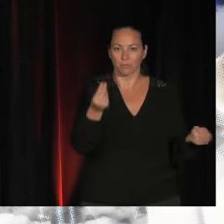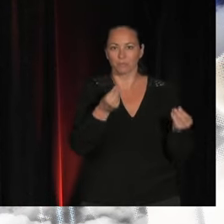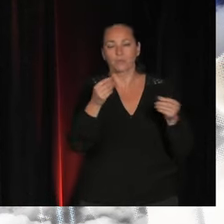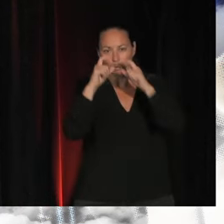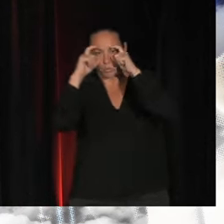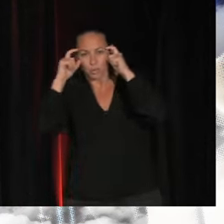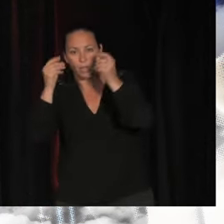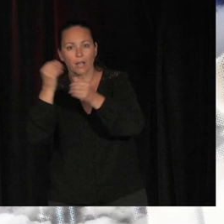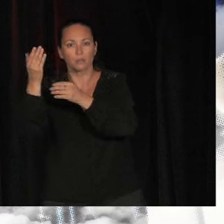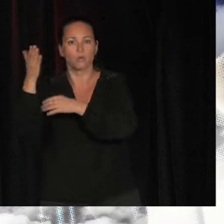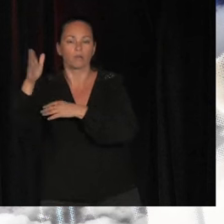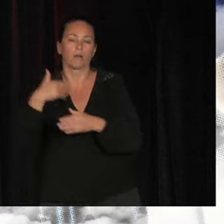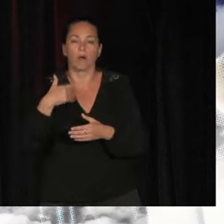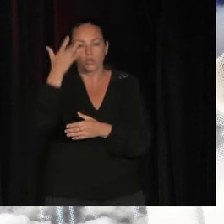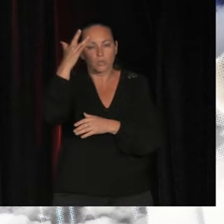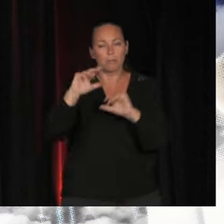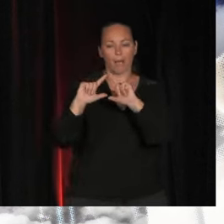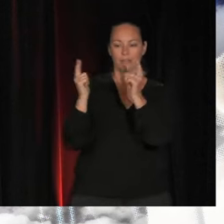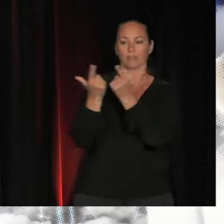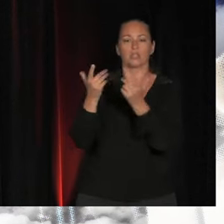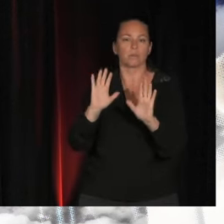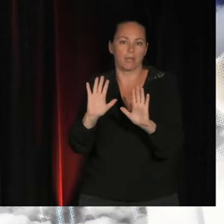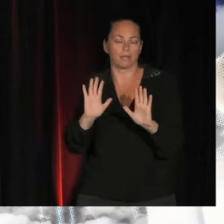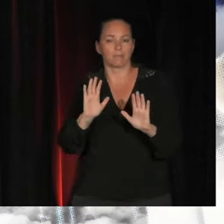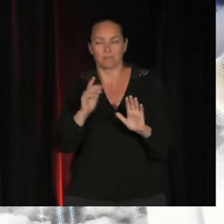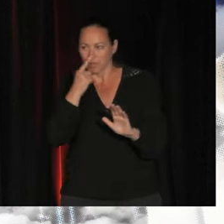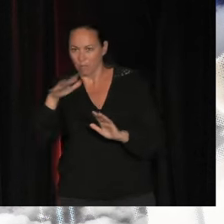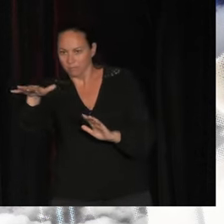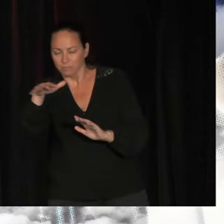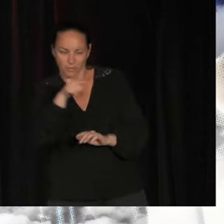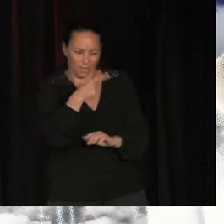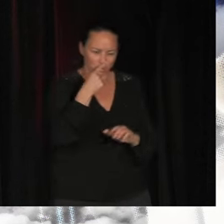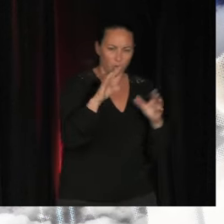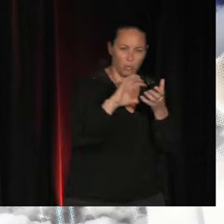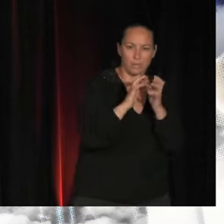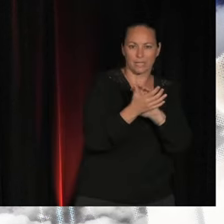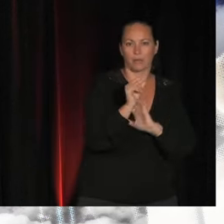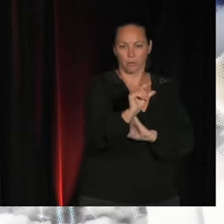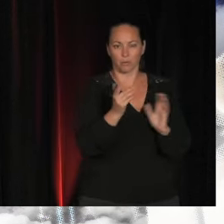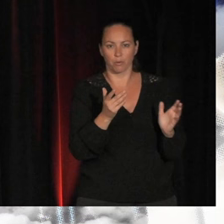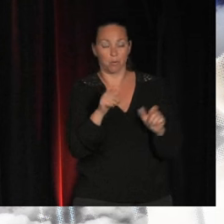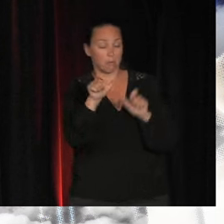Après, moi, je ne connais pas League of Legends, mais j'ai l'impression que les gens… Moi, ça m'avait l'air un peu compliqué aussi, quand je vois des gens (déchaîner) des trucs, je ne comprends pas forcément tout